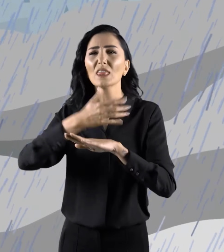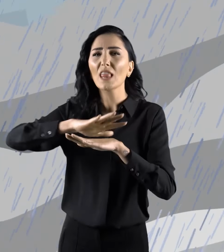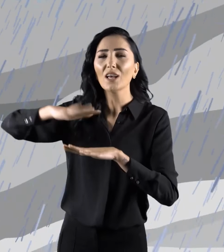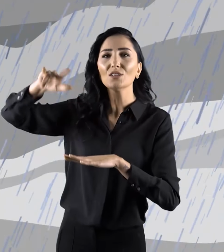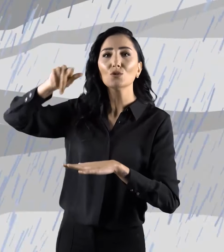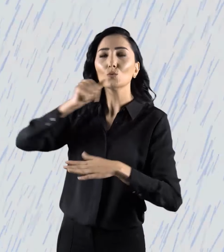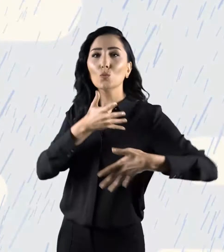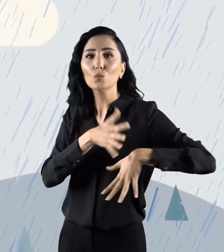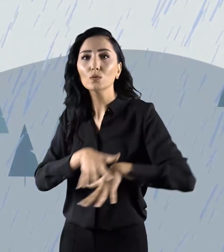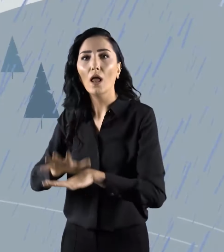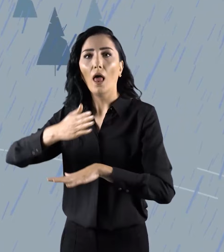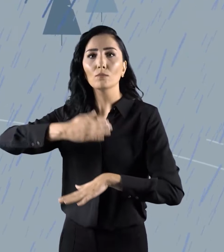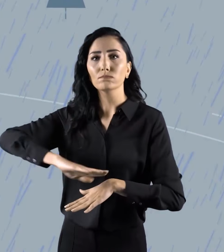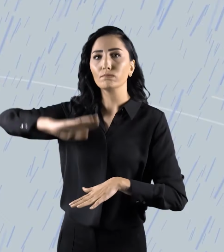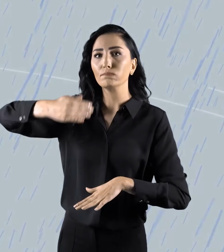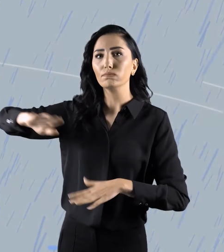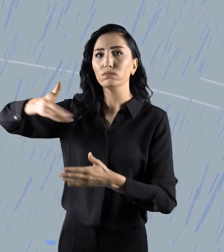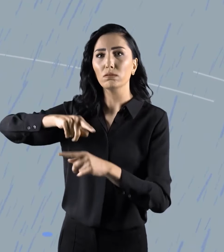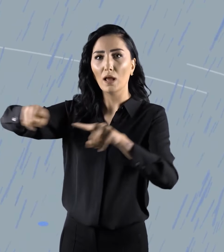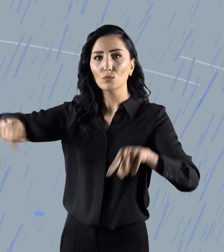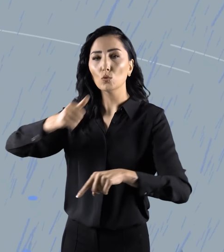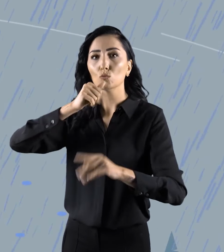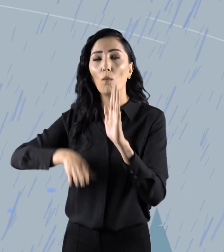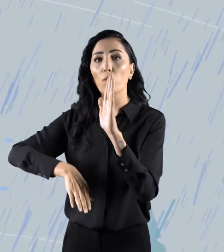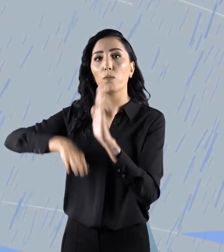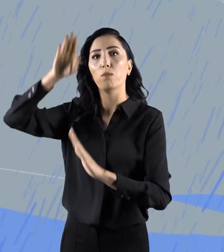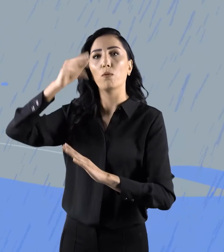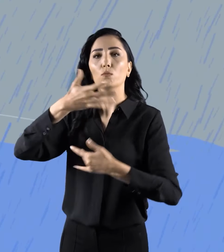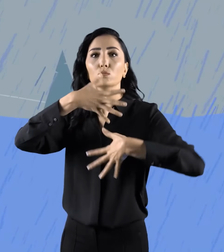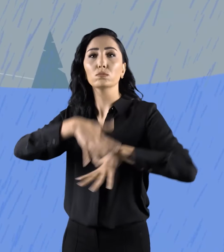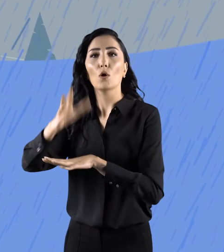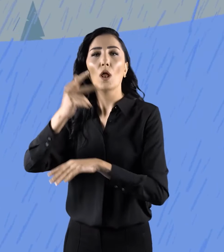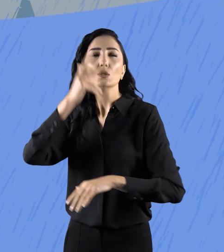Dağlık alan selleri özellikle engebeli arazilerdeki suların taşması ile meydana gelir.